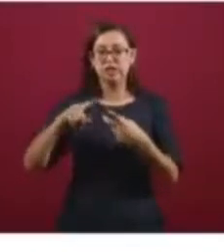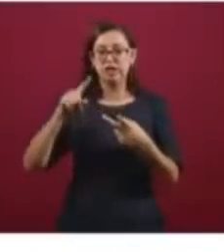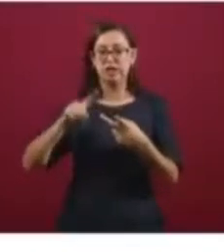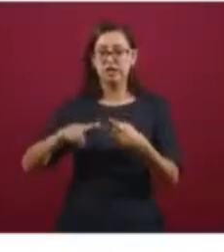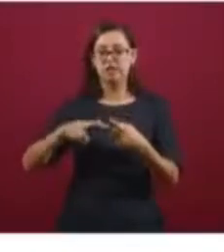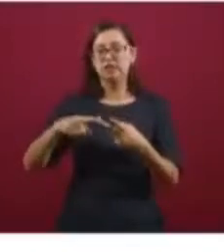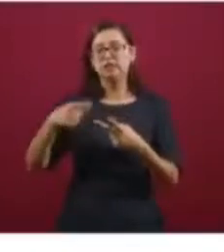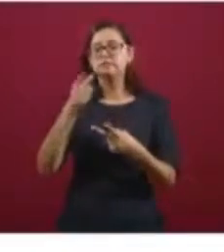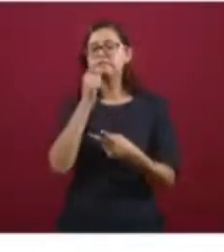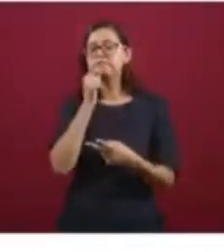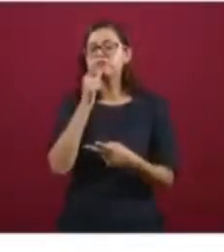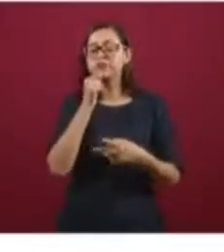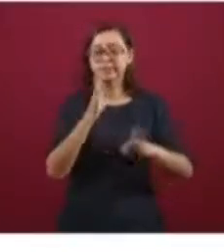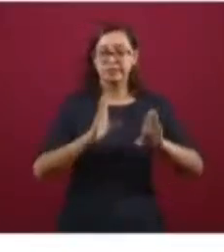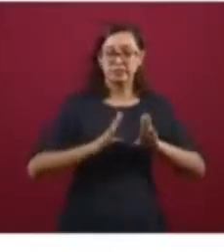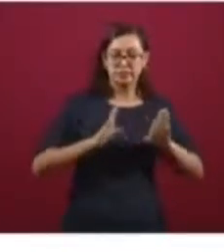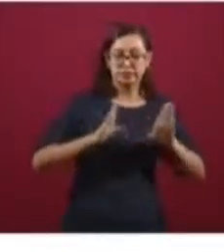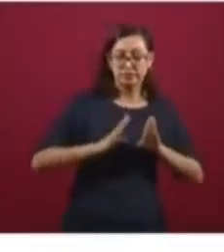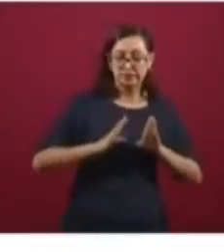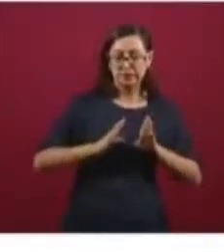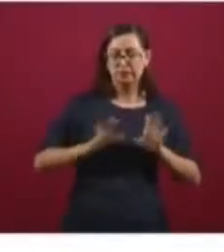de la Policía Militar.